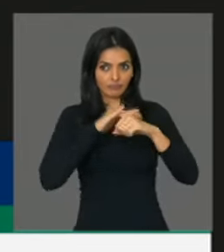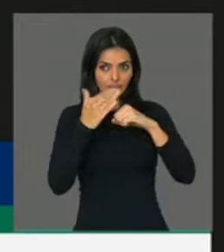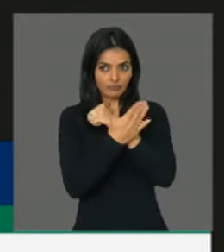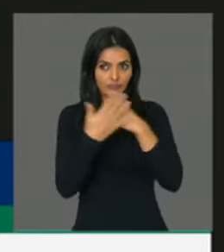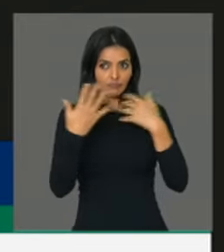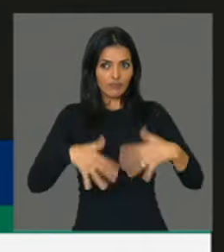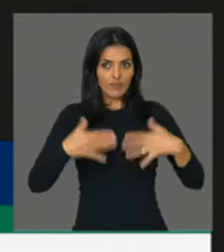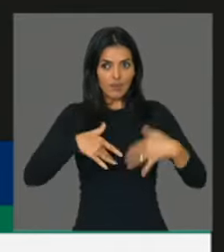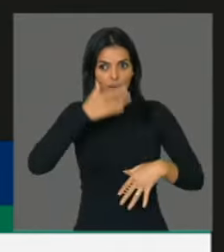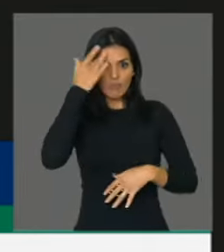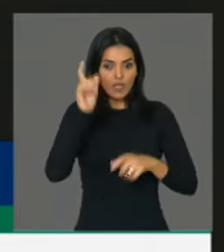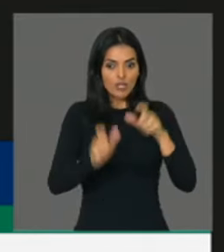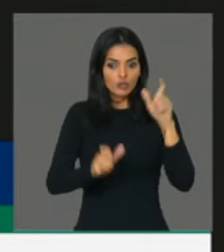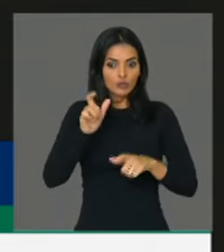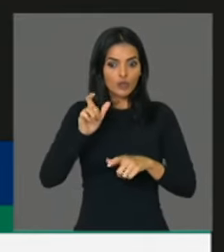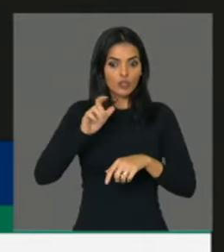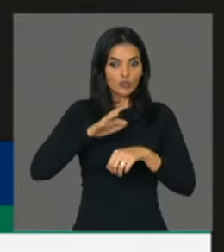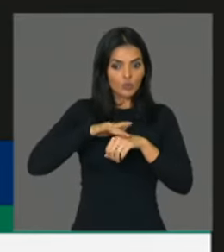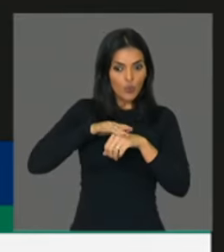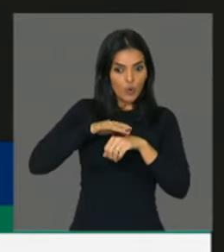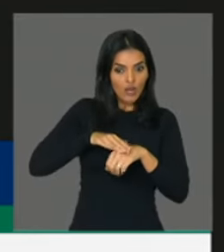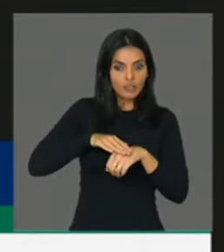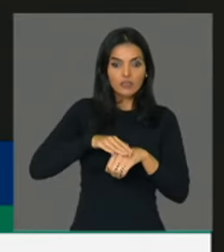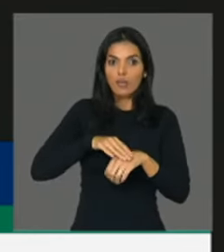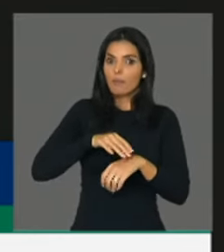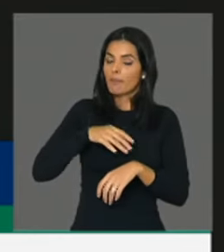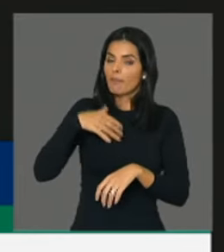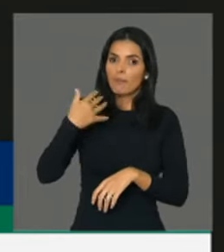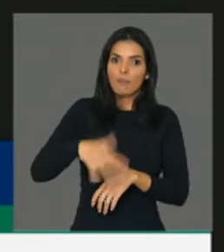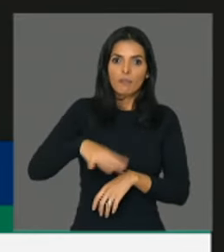RUS. O DESAFIO DE MILHARES DE BRASILEIROS COM PARKINSON É SOBREVIVER AO DESCASO DO GOVERNO FEDERAL E DO GOVERNO